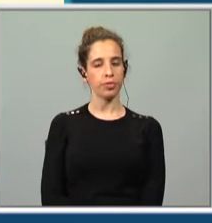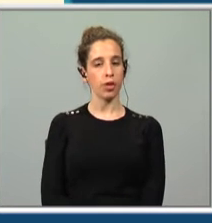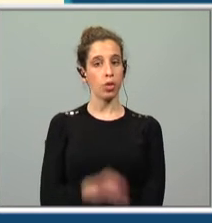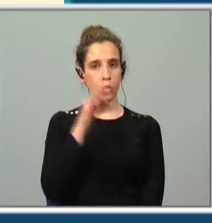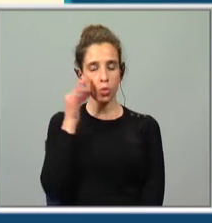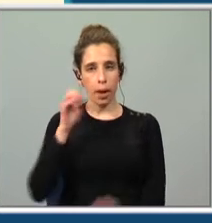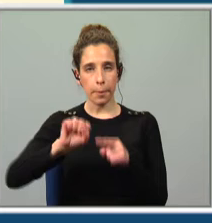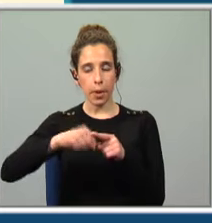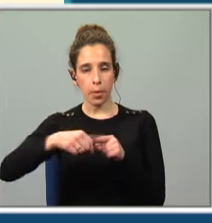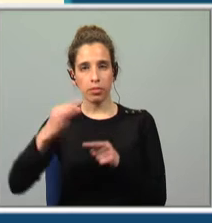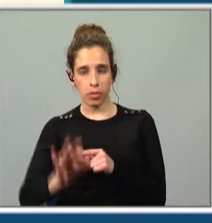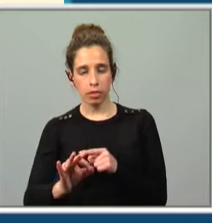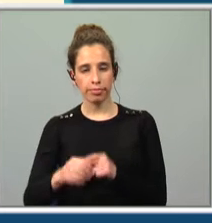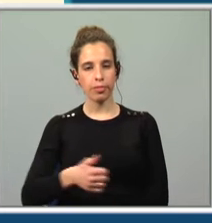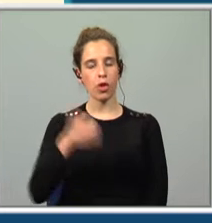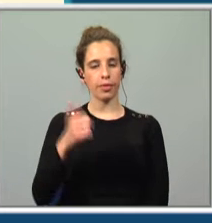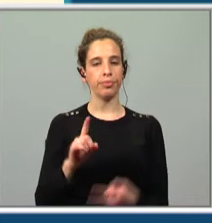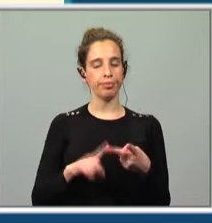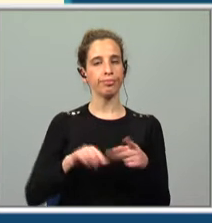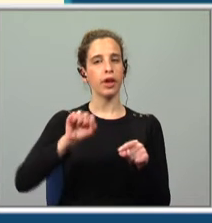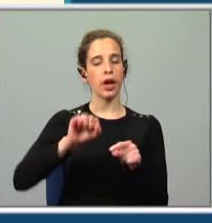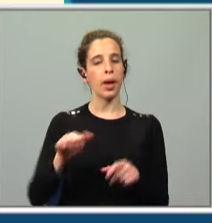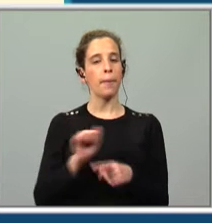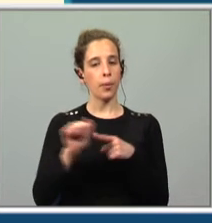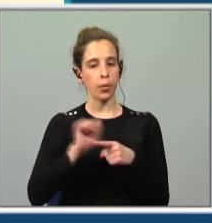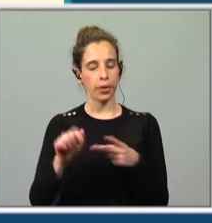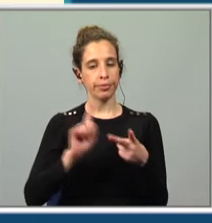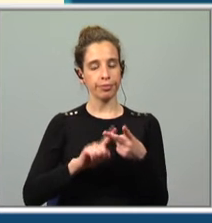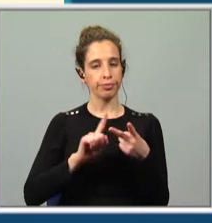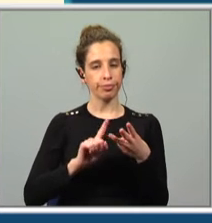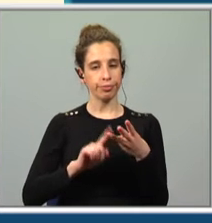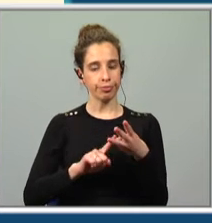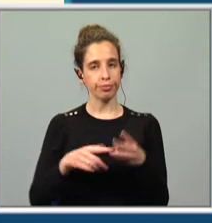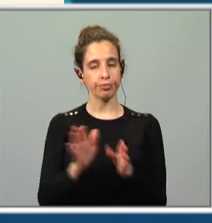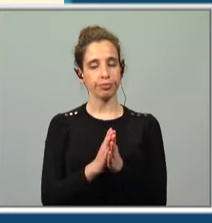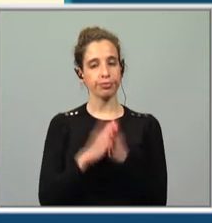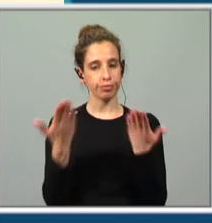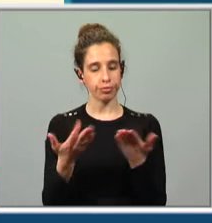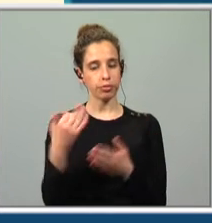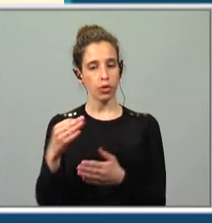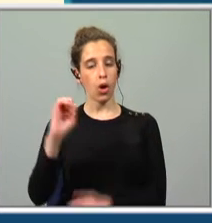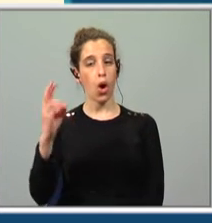pessoa enfiado muito bem a borracha a nossa folha o nosso que Derm e desta vez 人把橡膠粘得很好我們的工作表我們的什麼 Derm 和這次